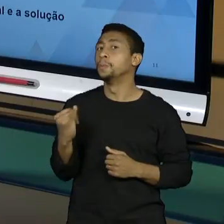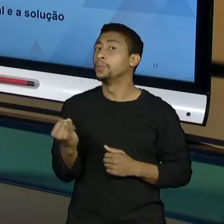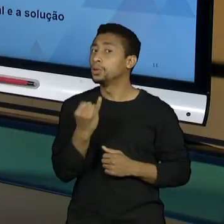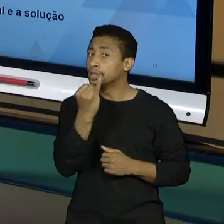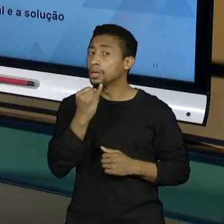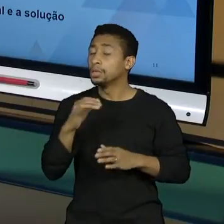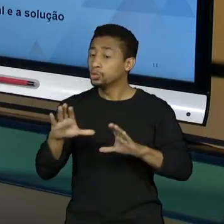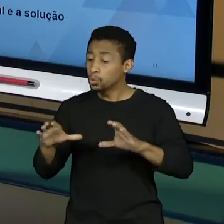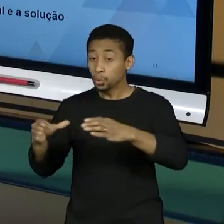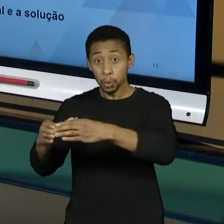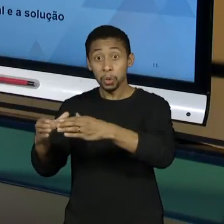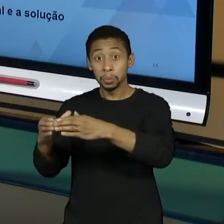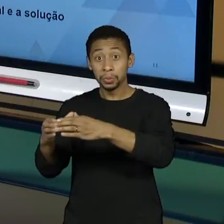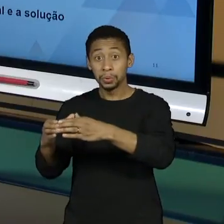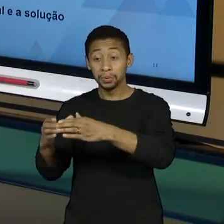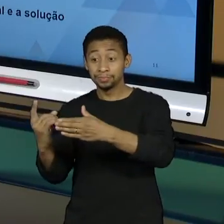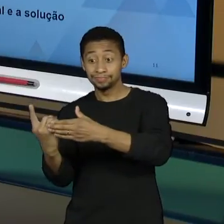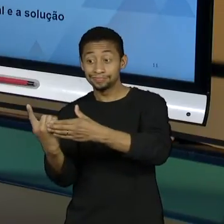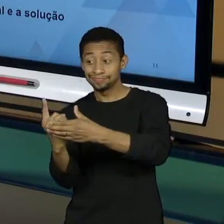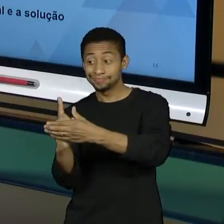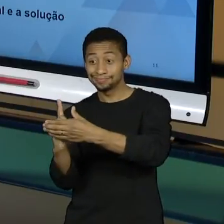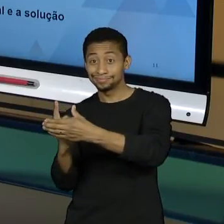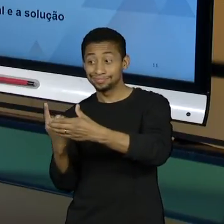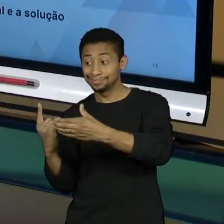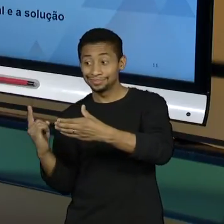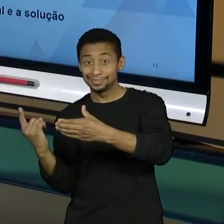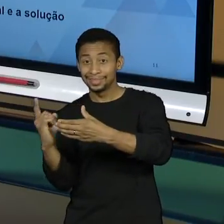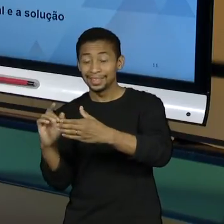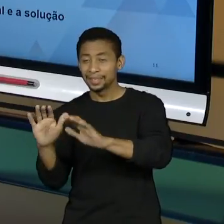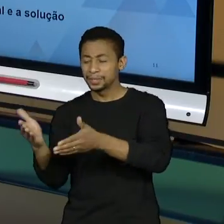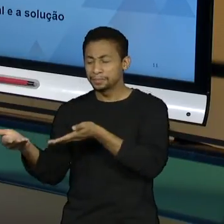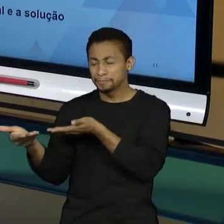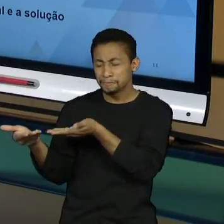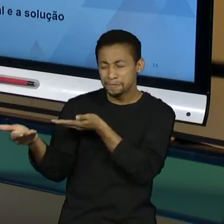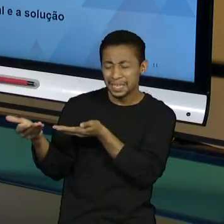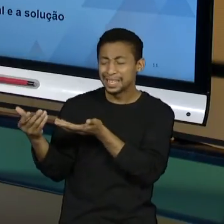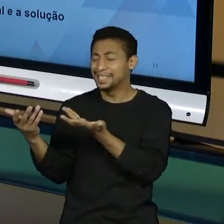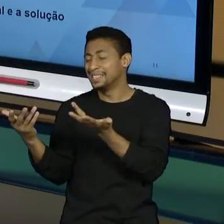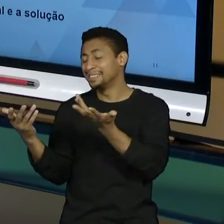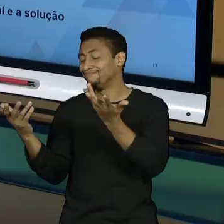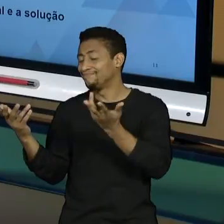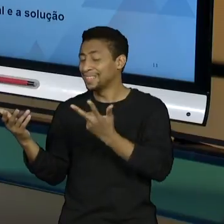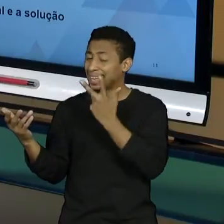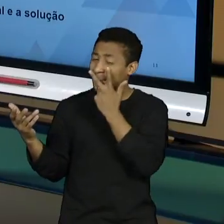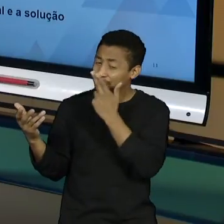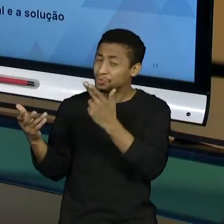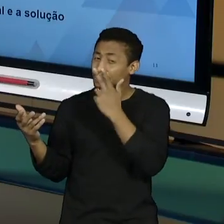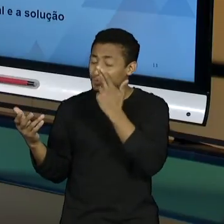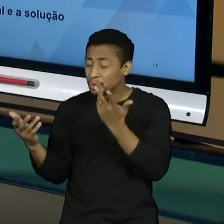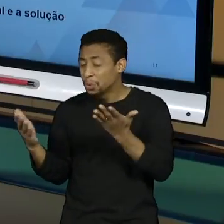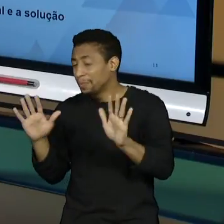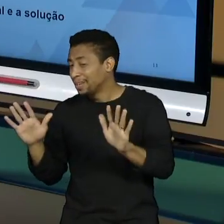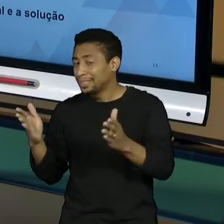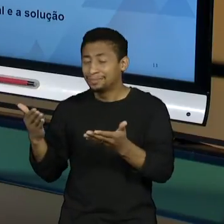VEZES, VOCÊ ACHA QUE ESTÁ MUITO PRÓXIMO, MAS A "NÃO, MAS A GENTE ACHOU QUE IA FAZER ASSIM, ASSIM, ASSADO". E TAMBÉM VOCÊ ESTÁ